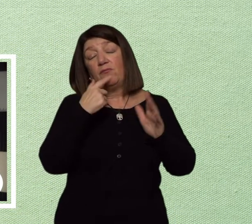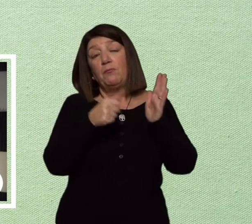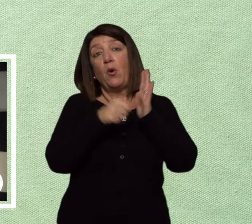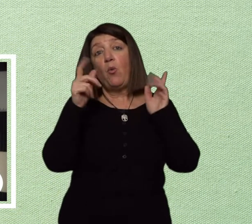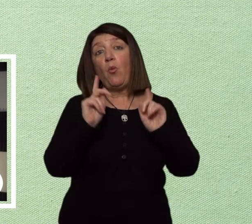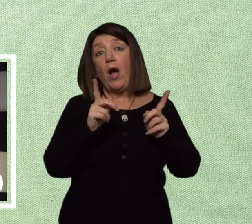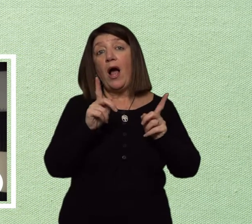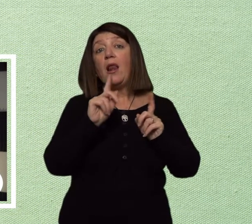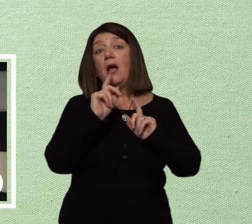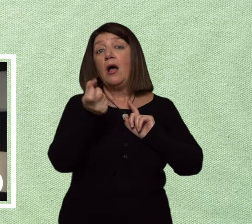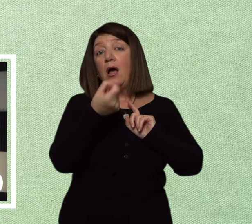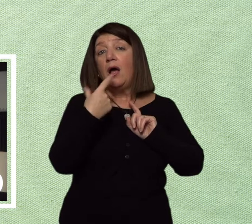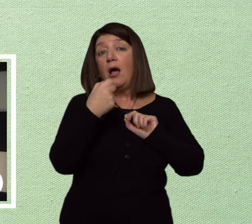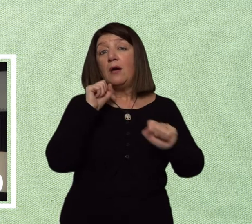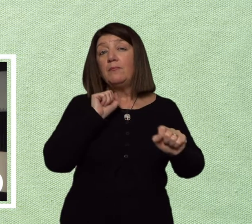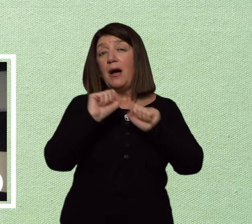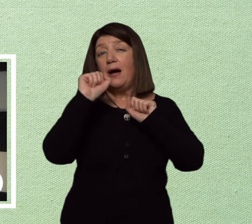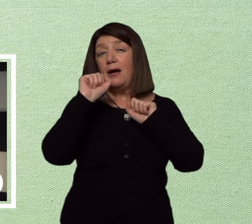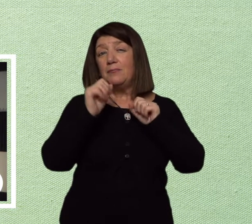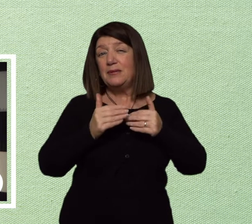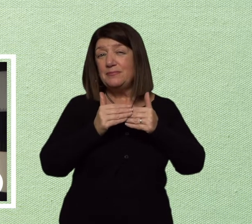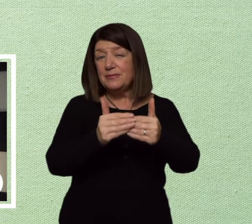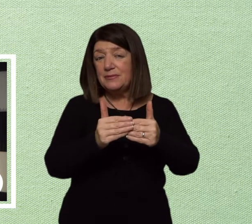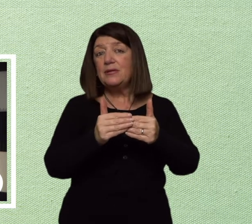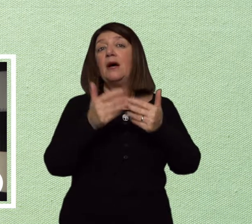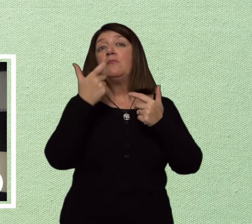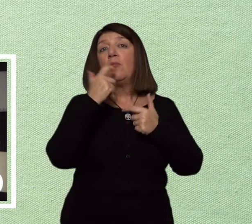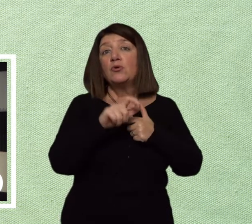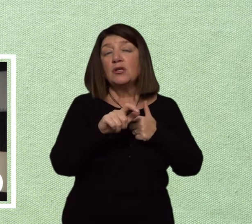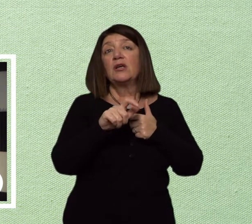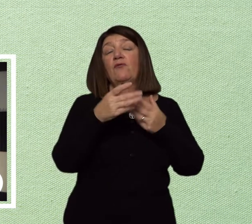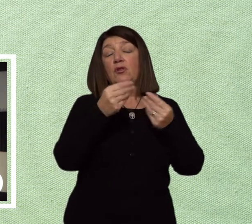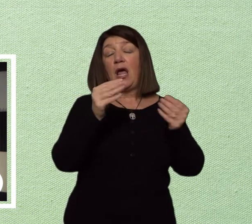che accede ai nostri servizi nell'ambito della popolazione in età fertile, più del 50%,